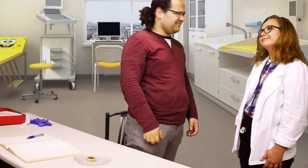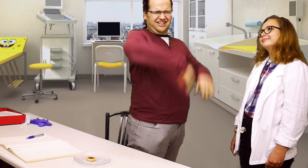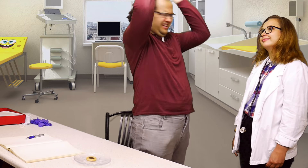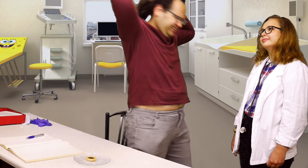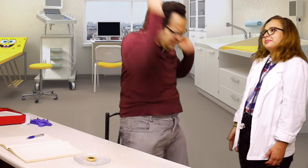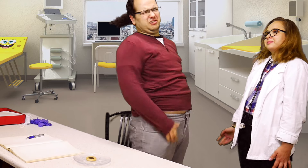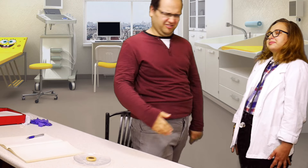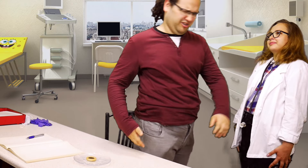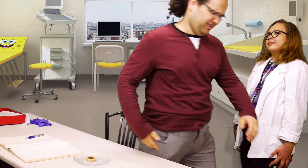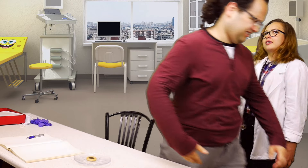E tam!